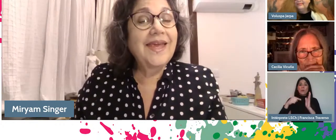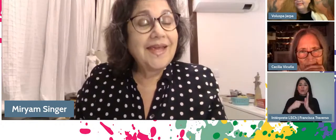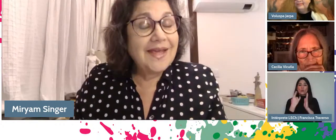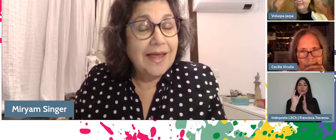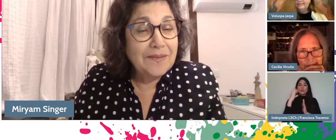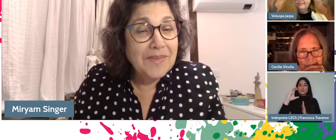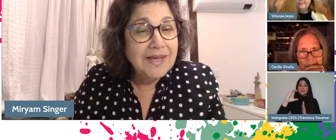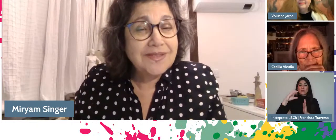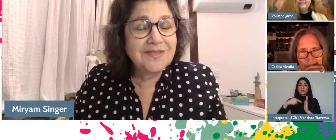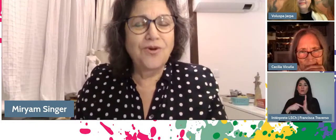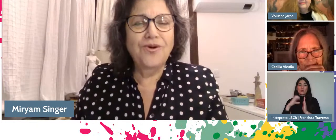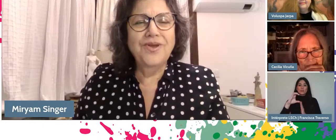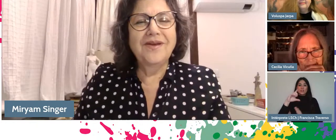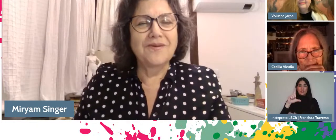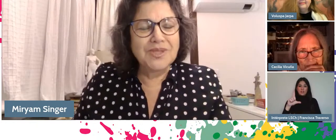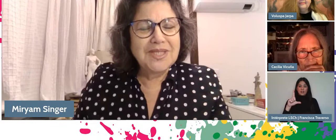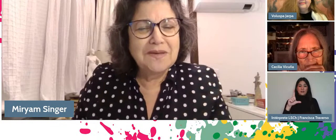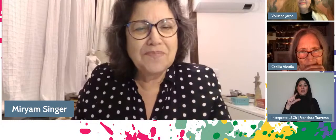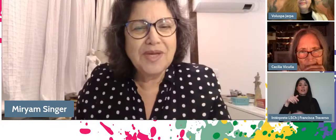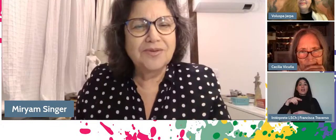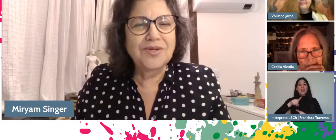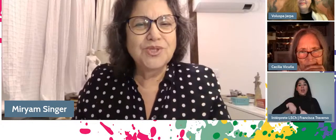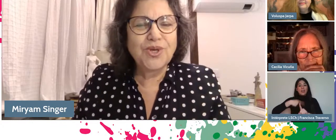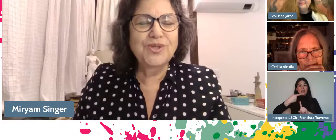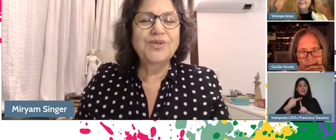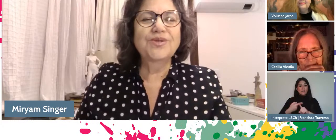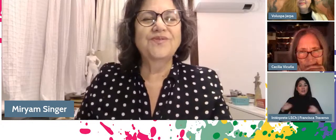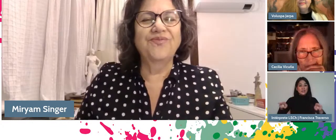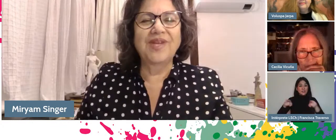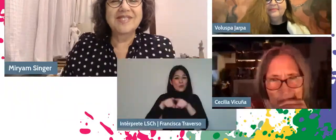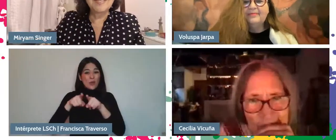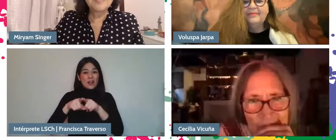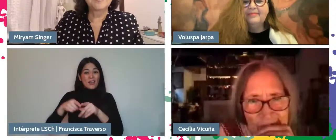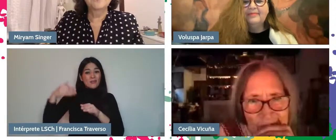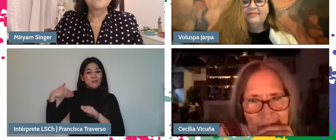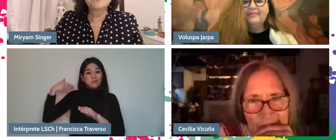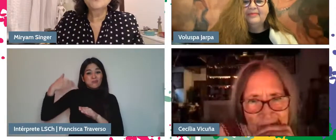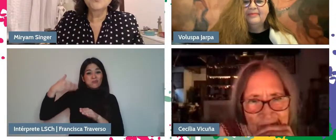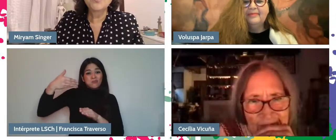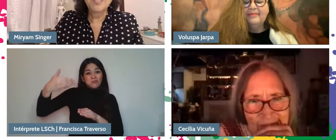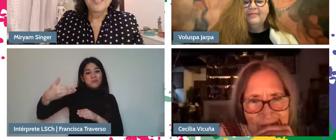Y además hoy, como siempre con nosotros, Francisca Traverso,